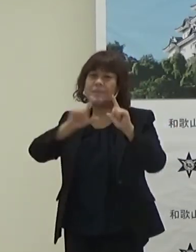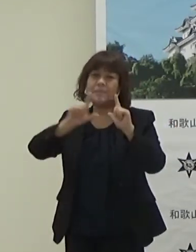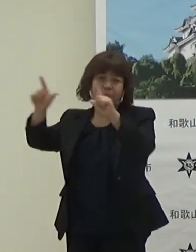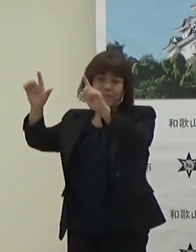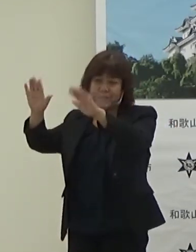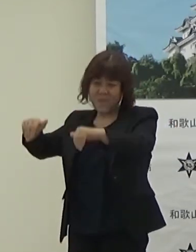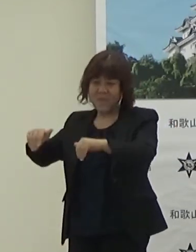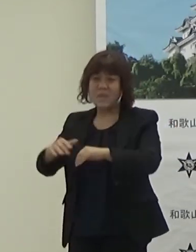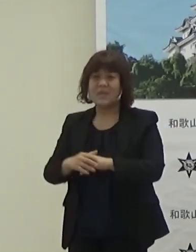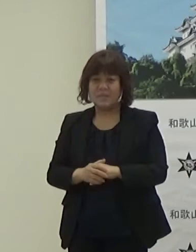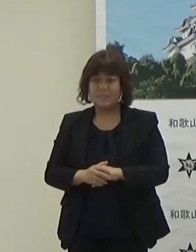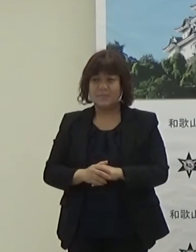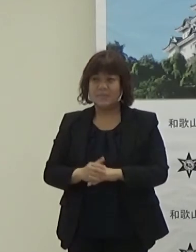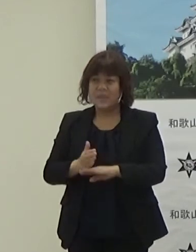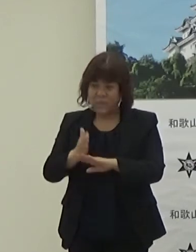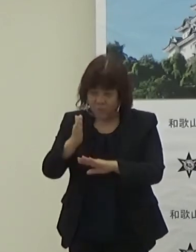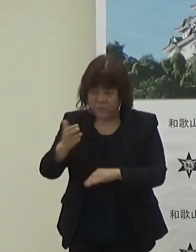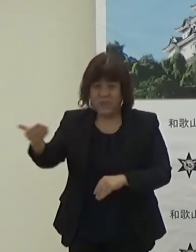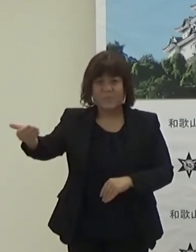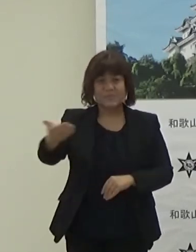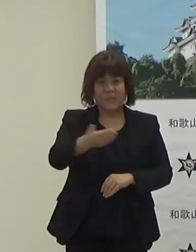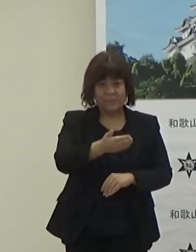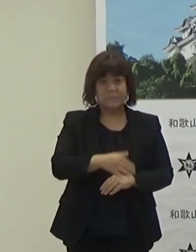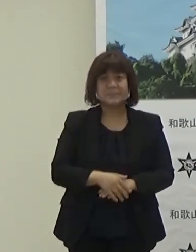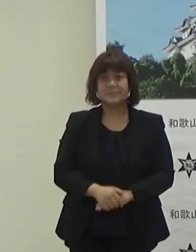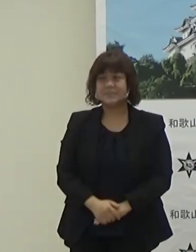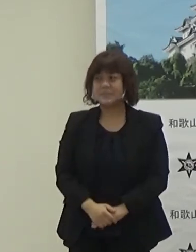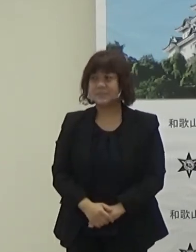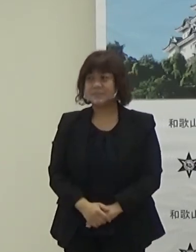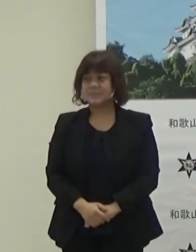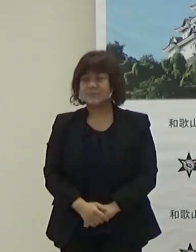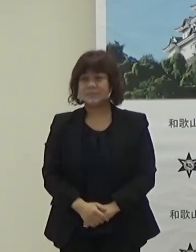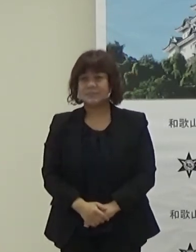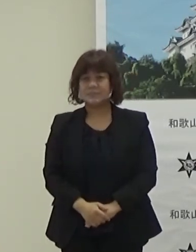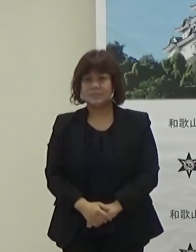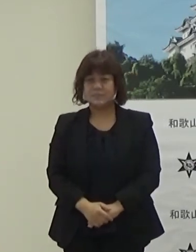わかりました ありがとうございます